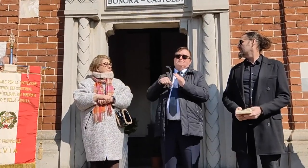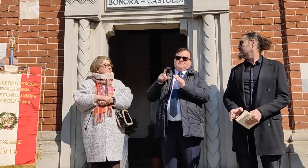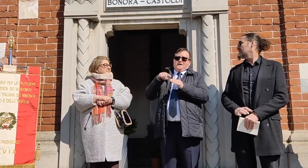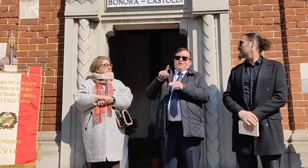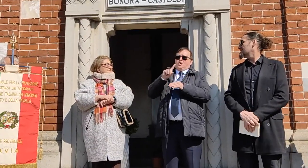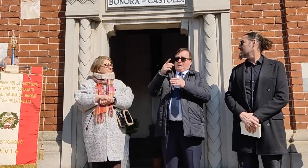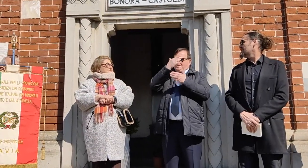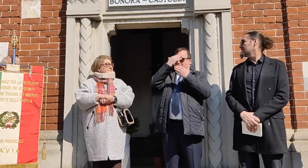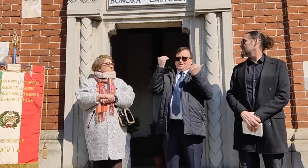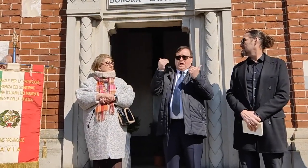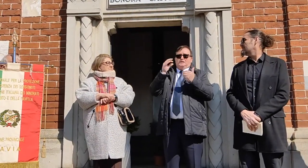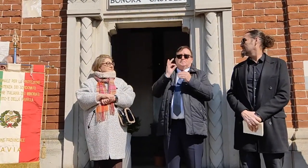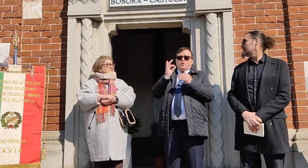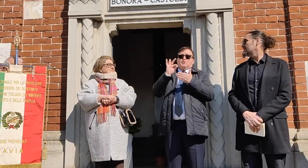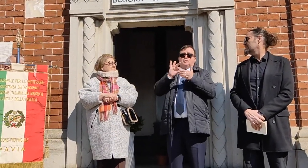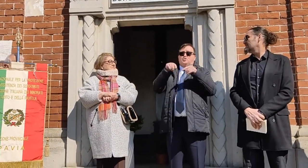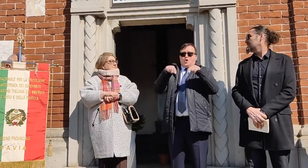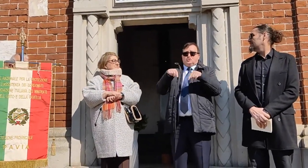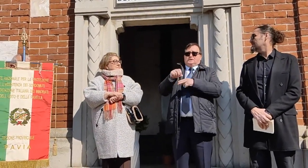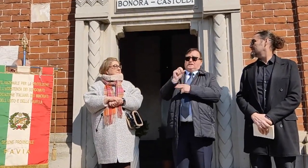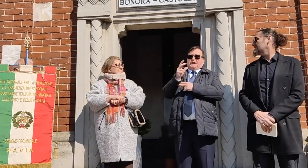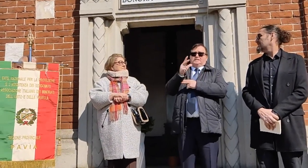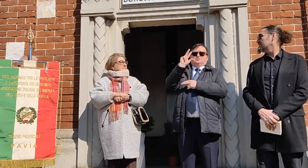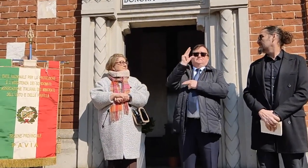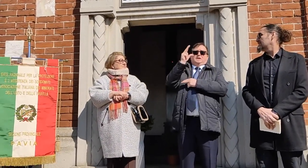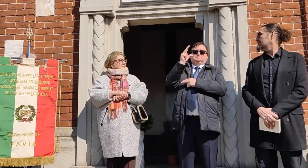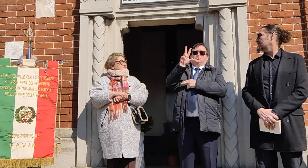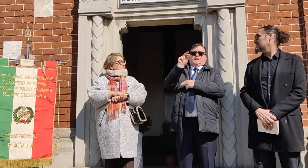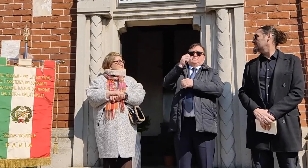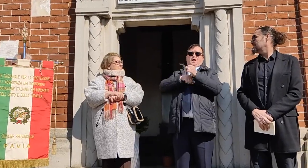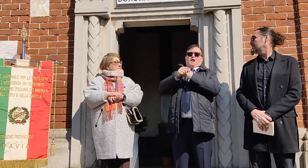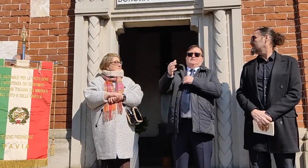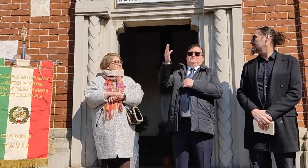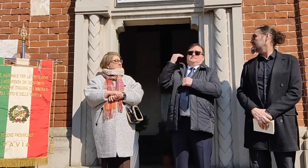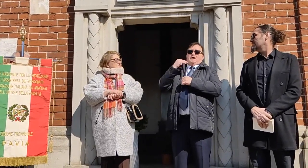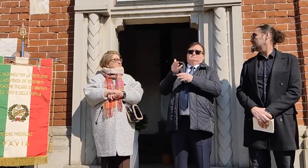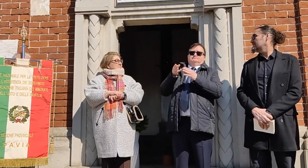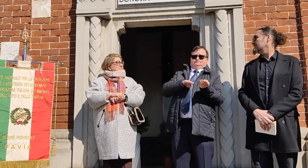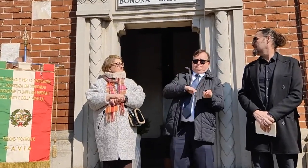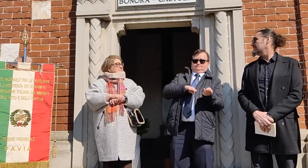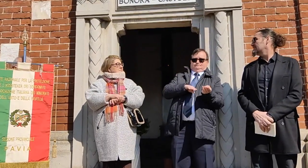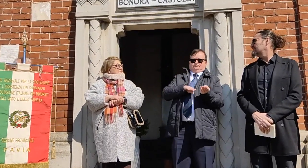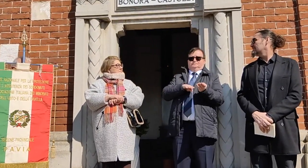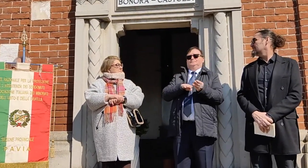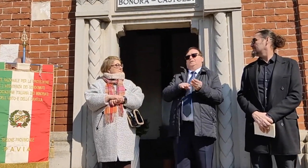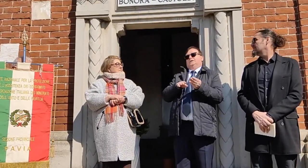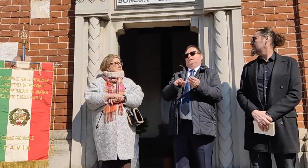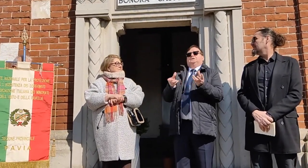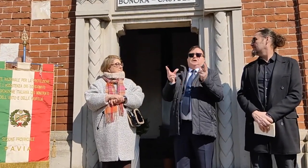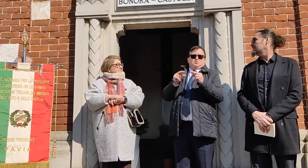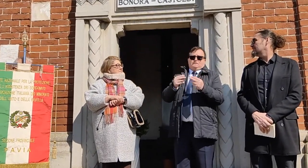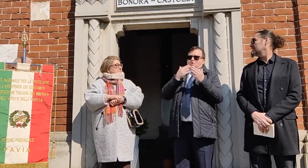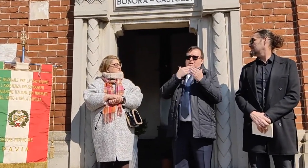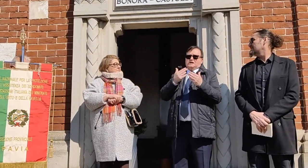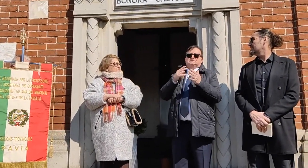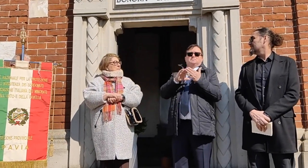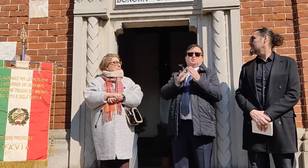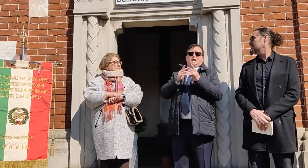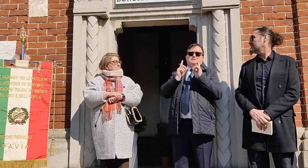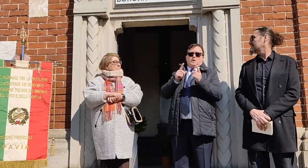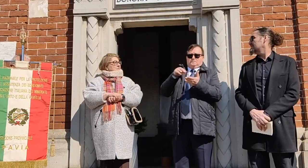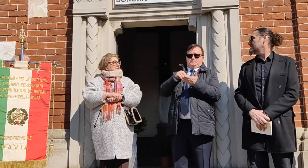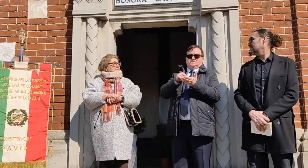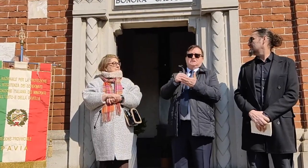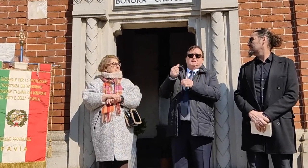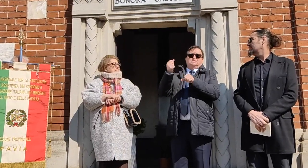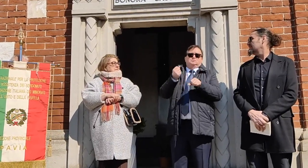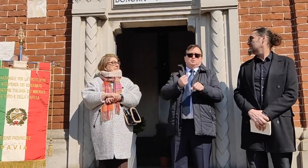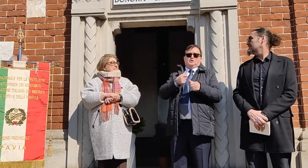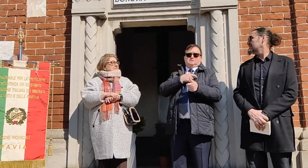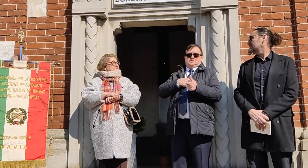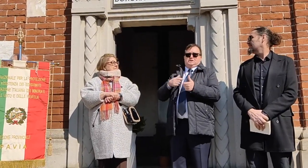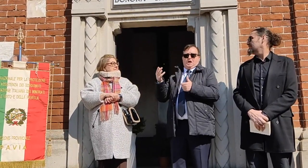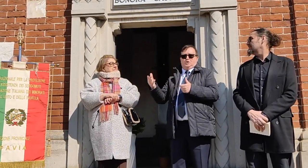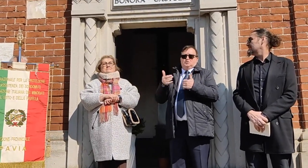affinché nessuno dimentichi che il 13 marzo di trenta anni fa è venuto a mancare. Ringrazio ancora una volta quanti hanno partecipato, il Sindaco,